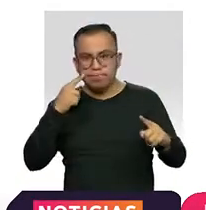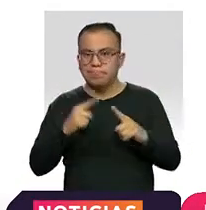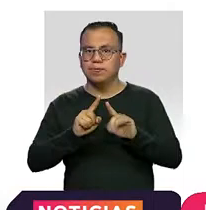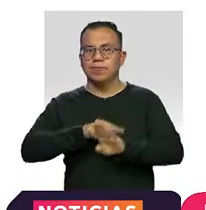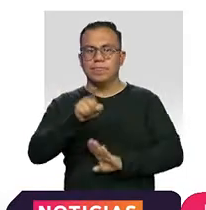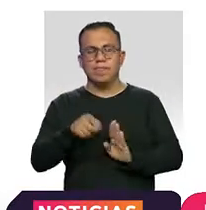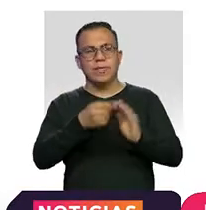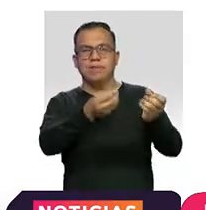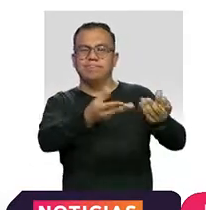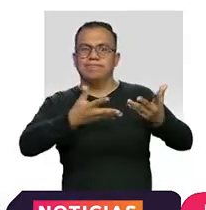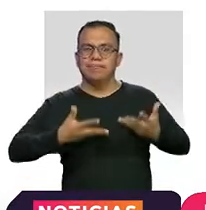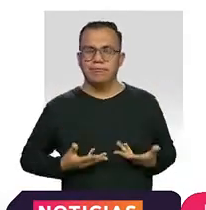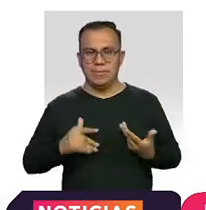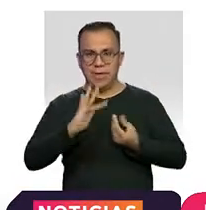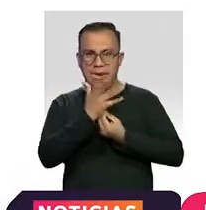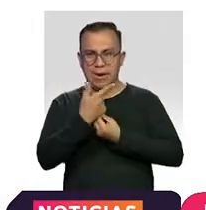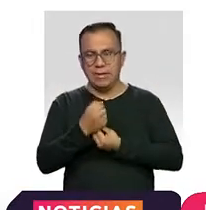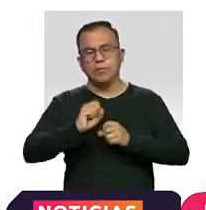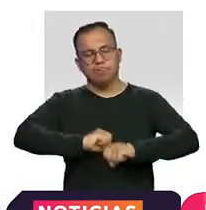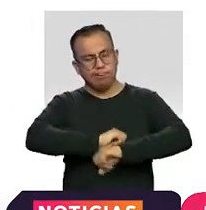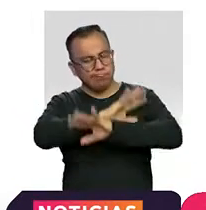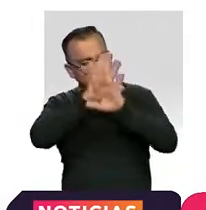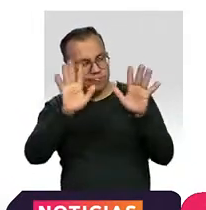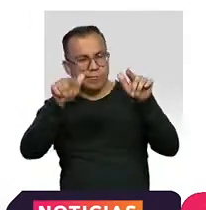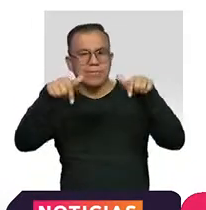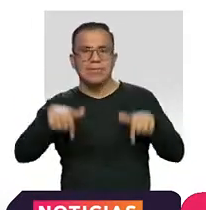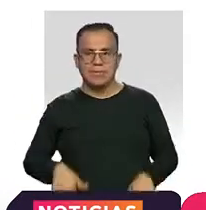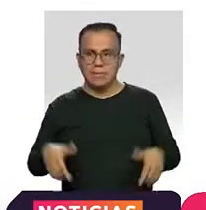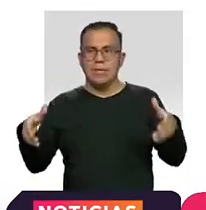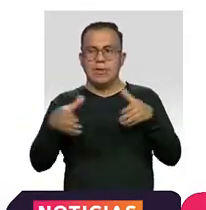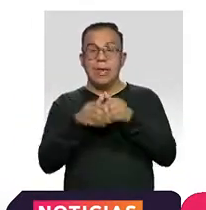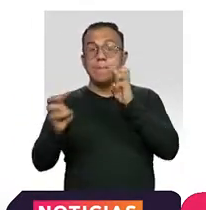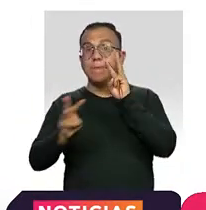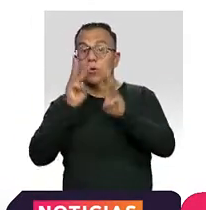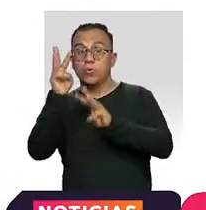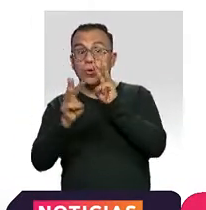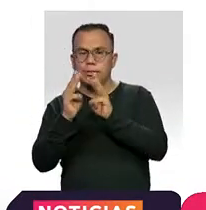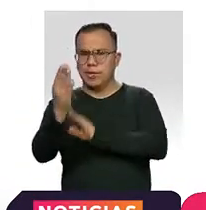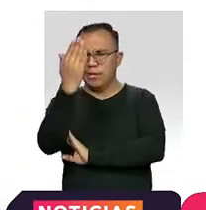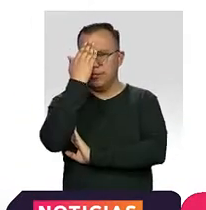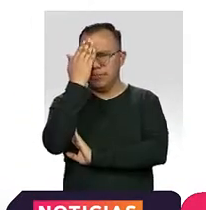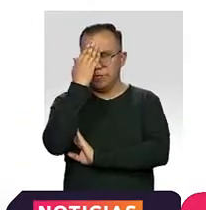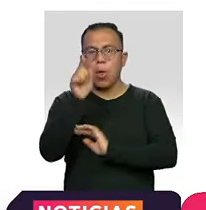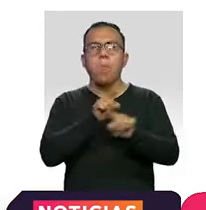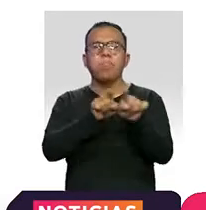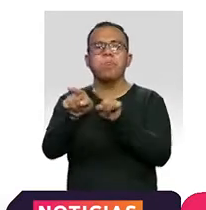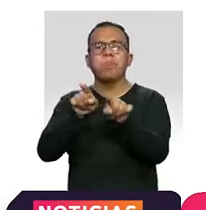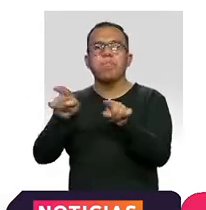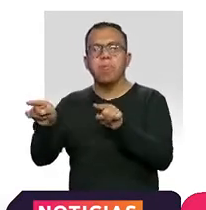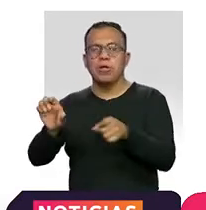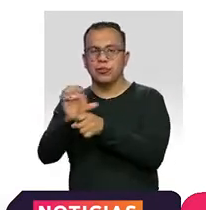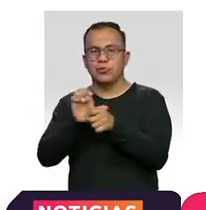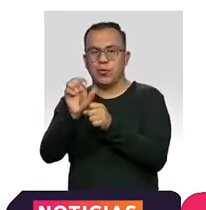ROSARIO, EL MUSEO DE ANTIOQUíA PARA CELEBRAR DE MANERA